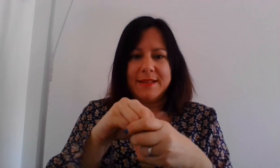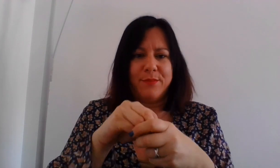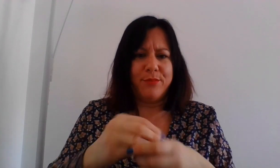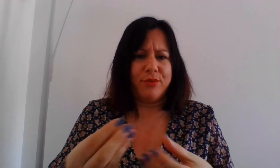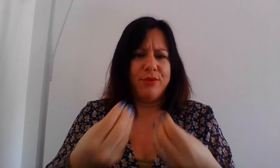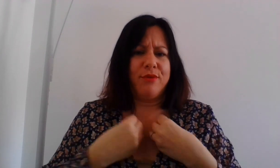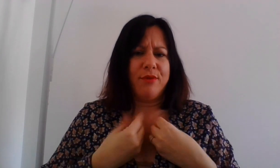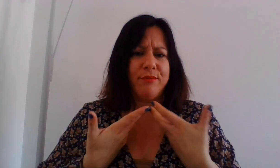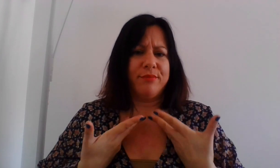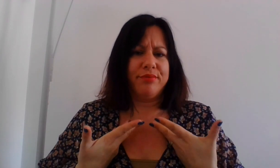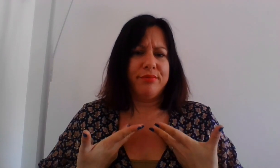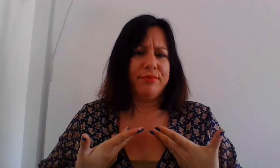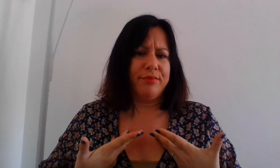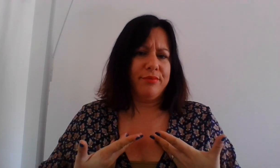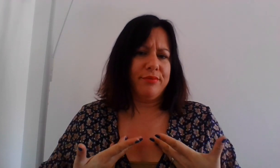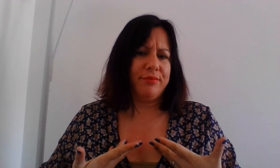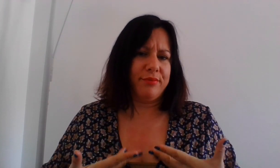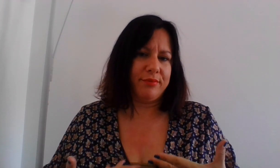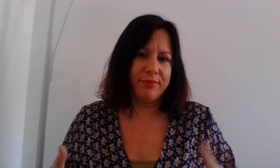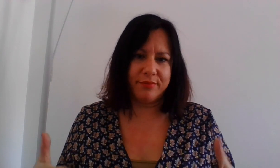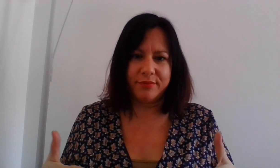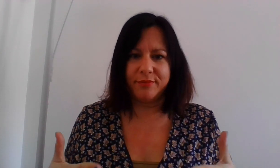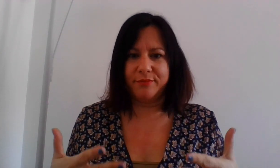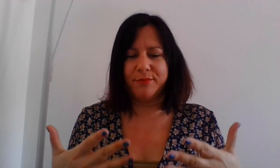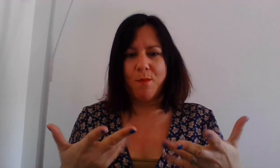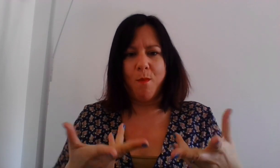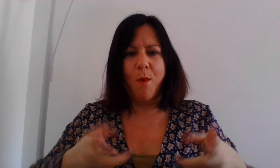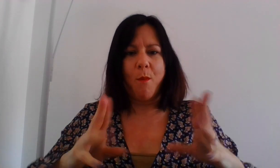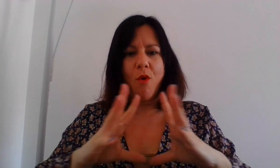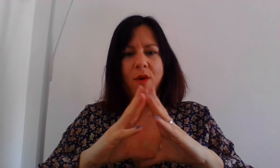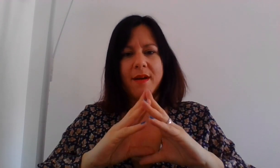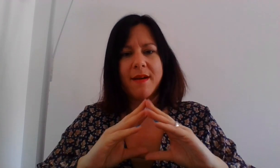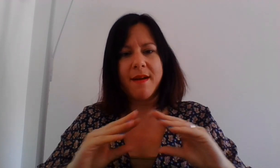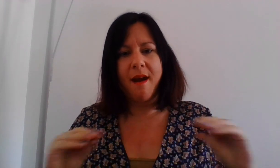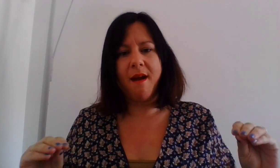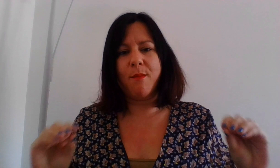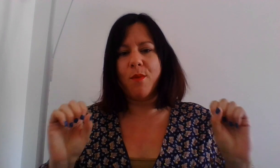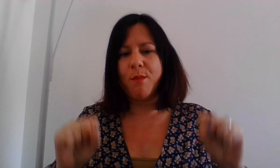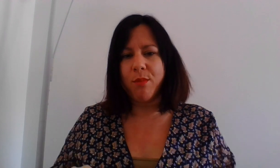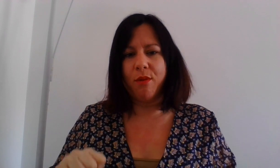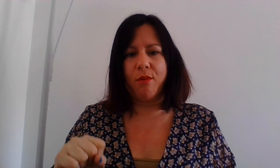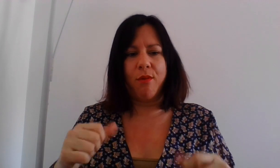Cela procure du calme,